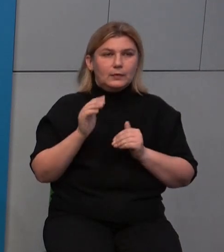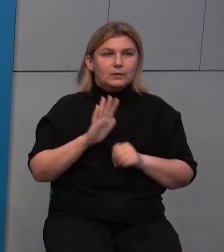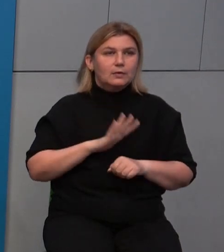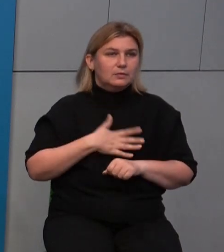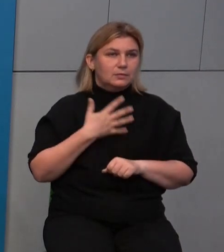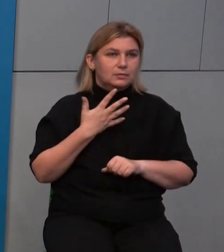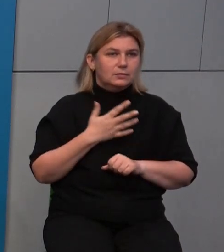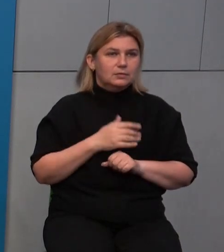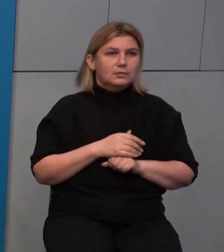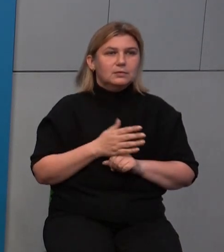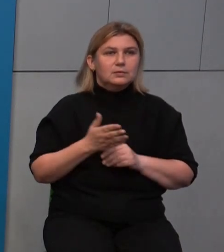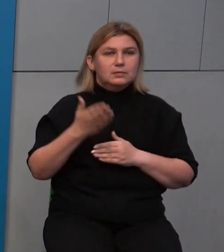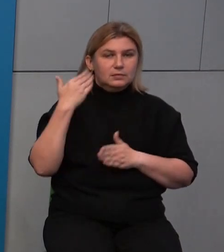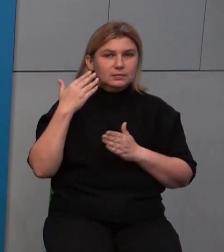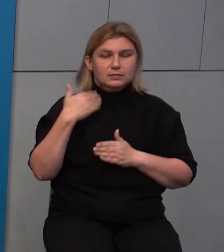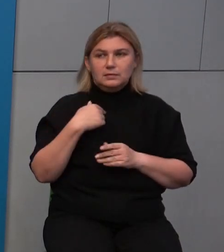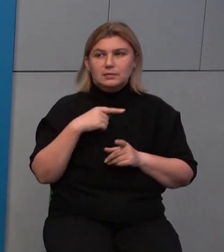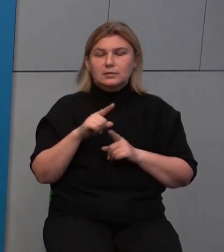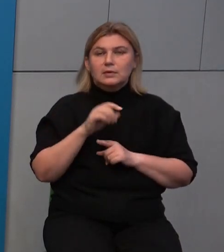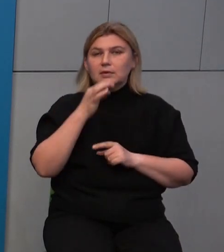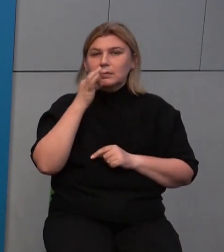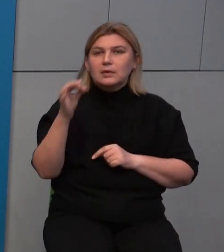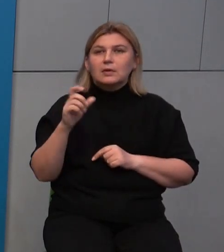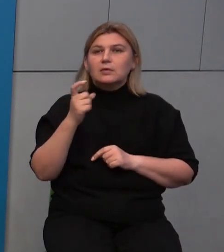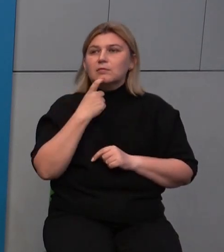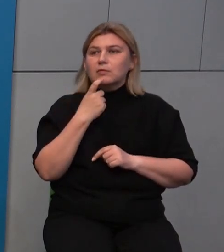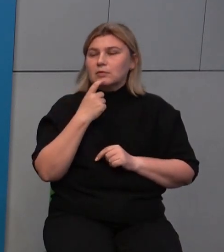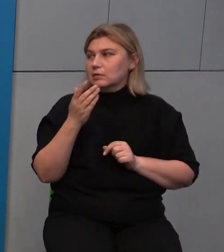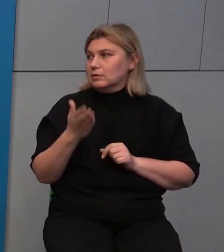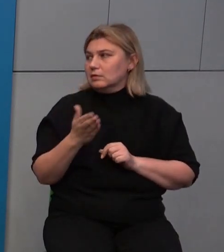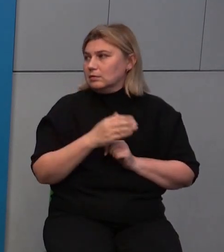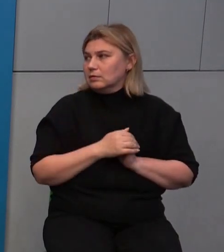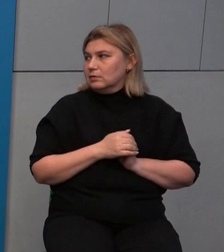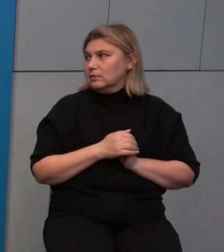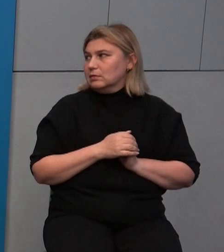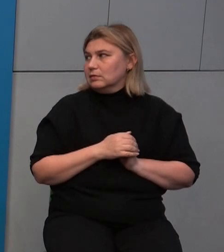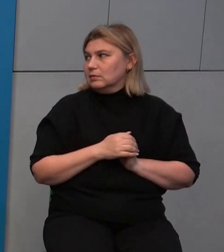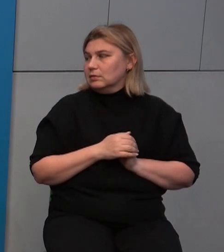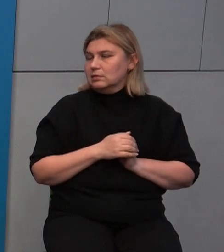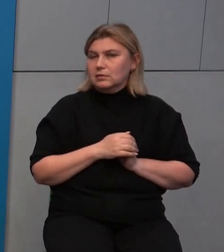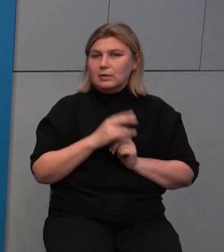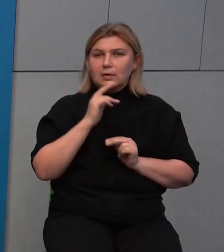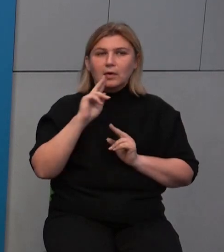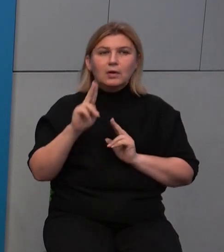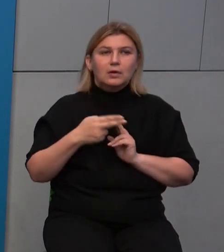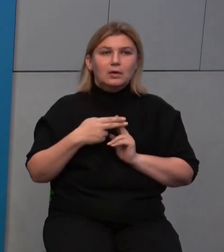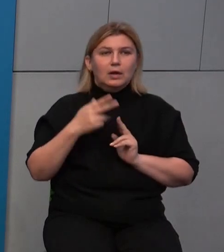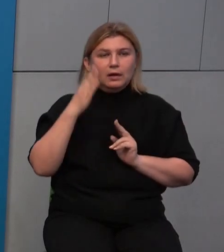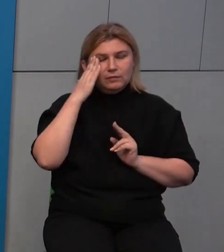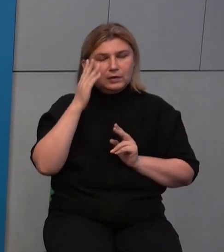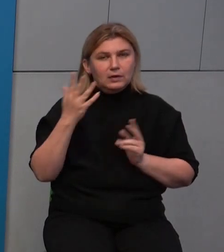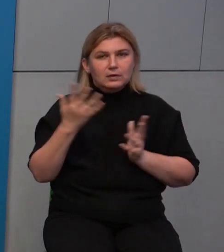bo ja kiedyś też zapytałam: ale co to jest, proszę pana? A pan mi odpowiedział na to: a wie pani, dokąd pani przyszła?